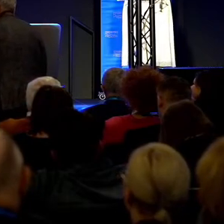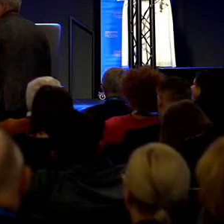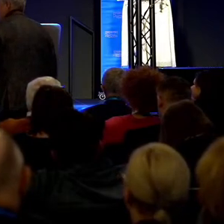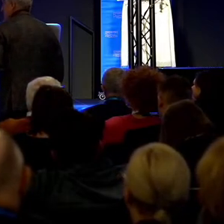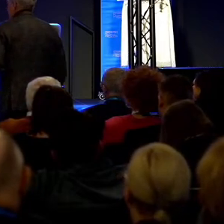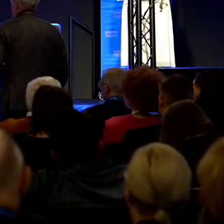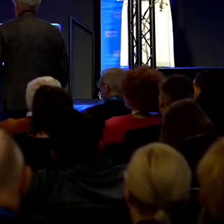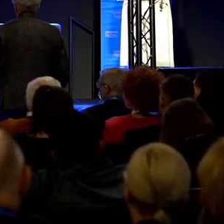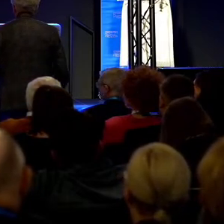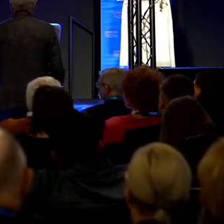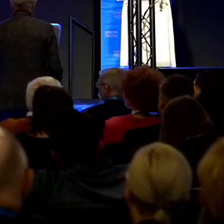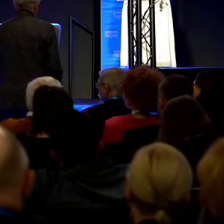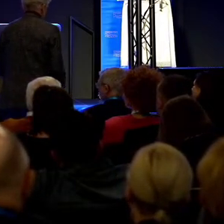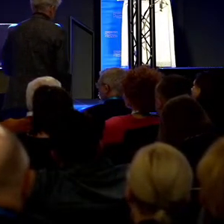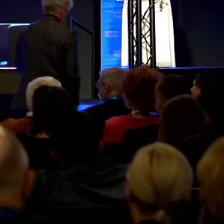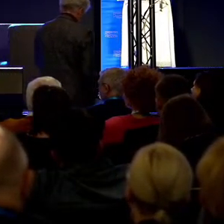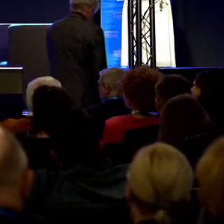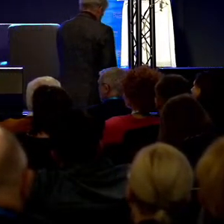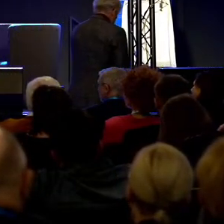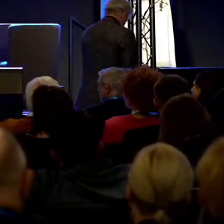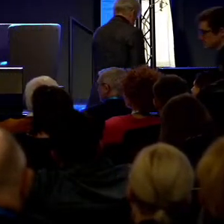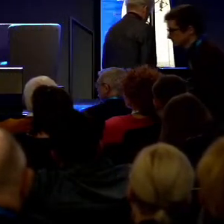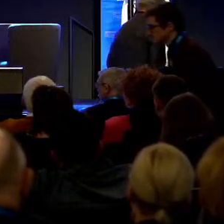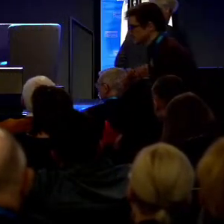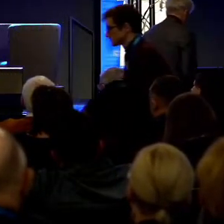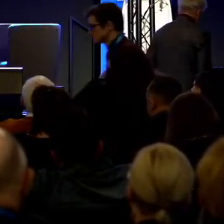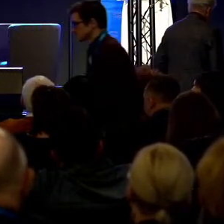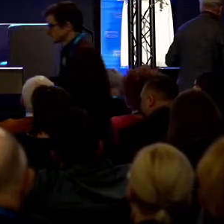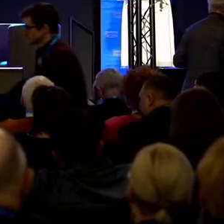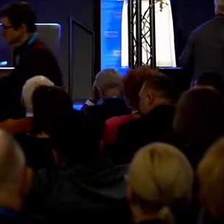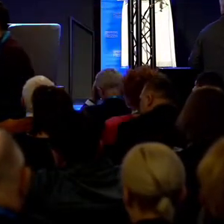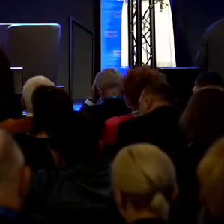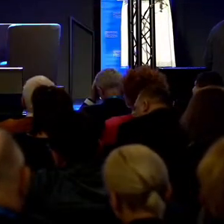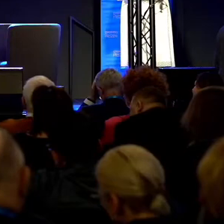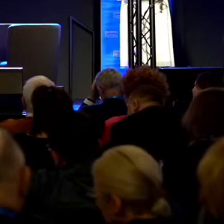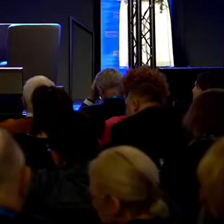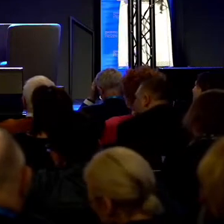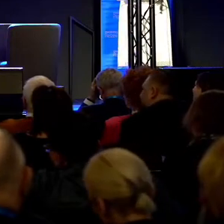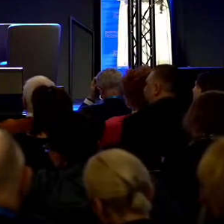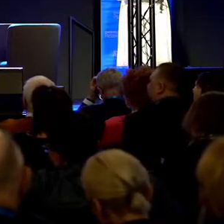kierownik Obserwatorium Polityki Miejskiej Instytutu Rozwoju Miast i Regionów. Zapraszam.